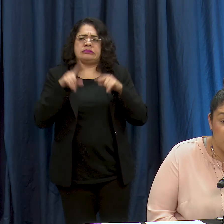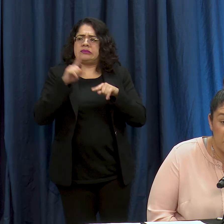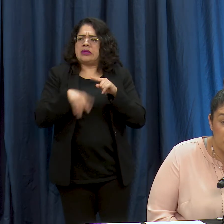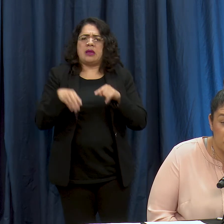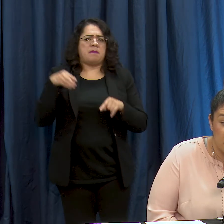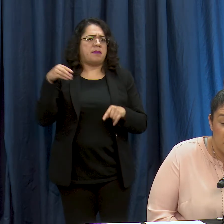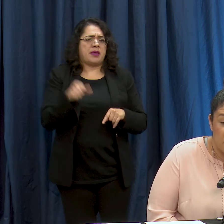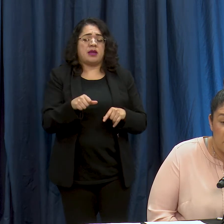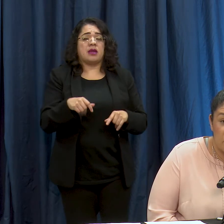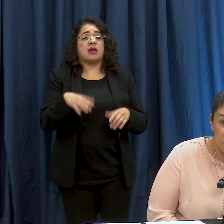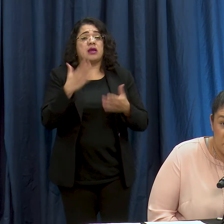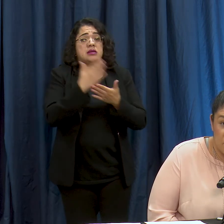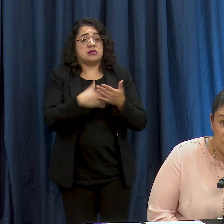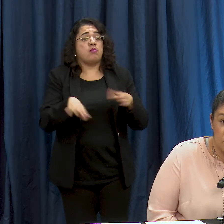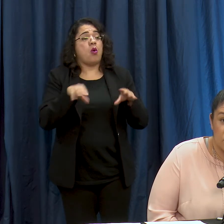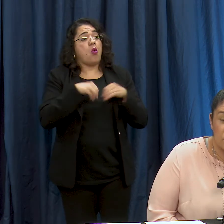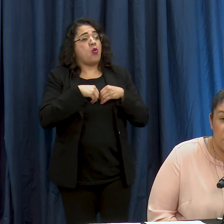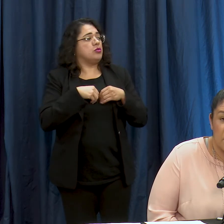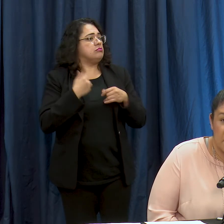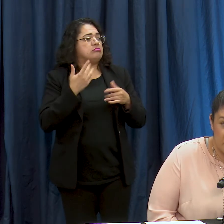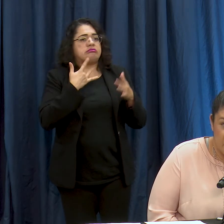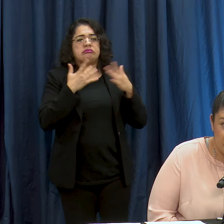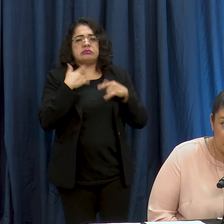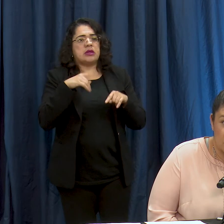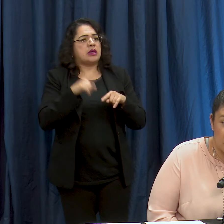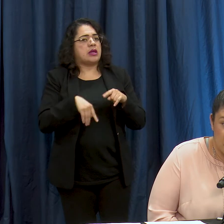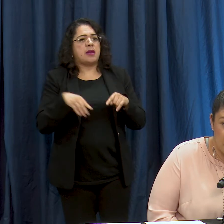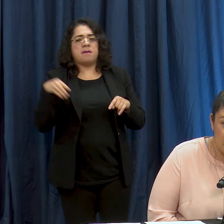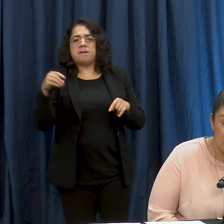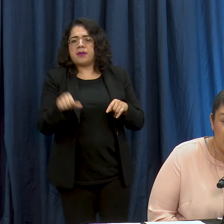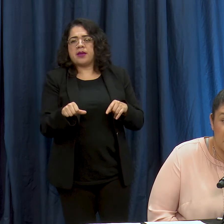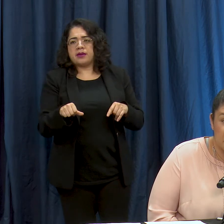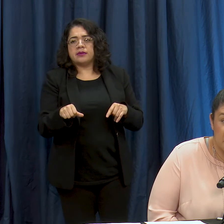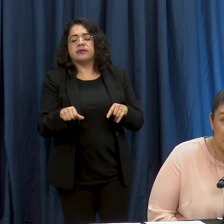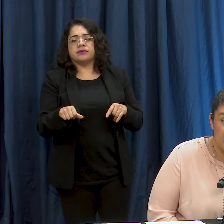dueños de los edificios de las casas donde Renton tambien están teniendo